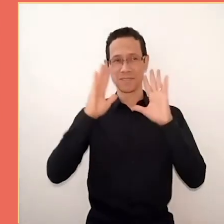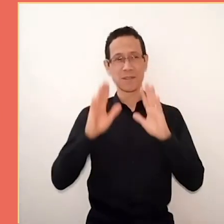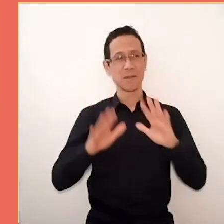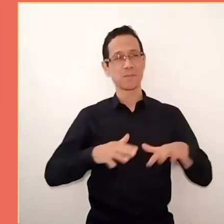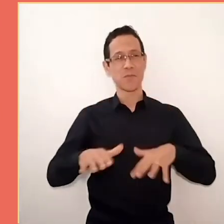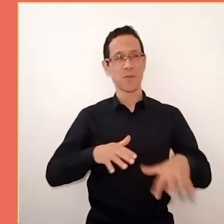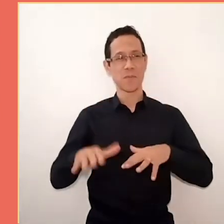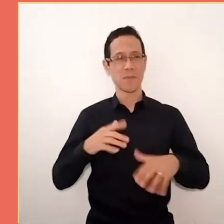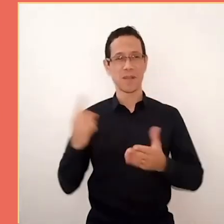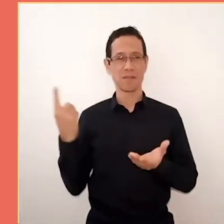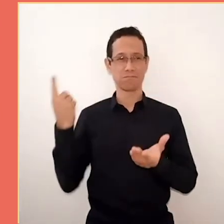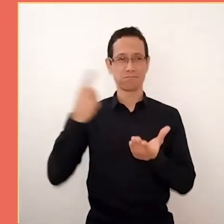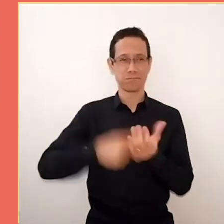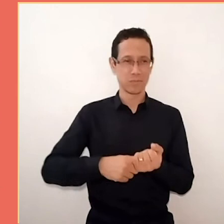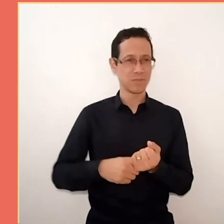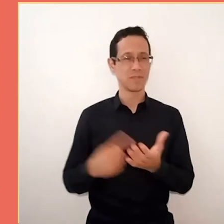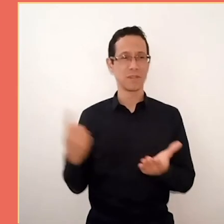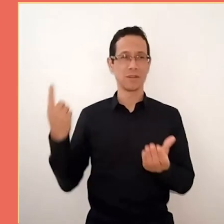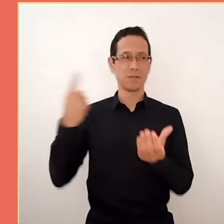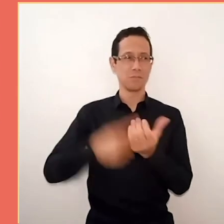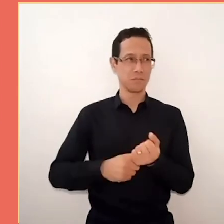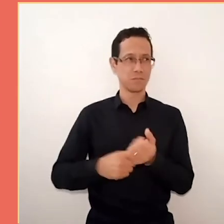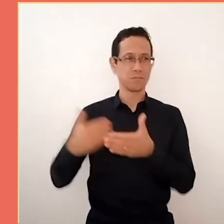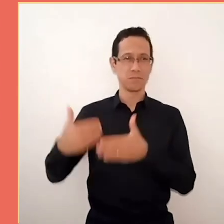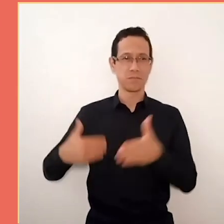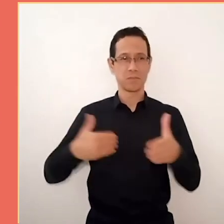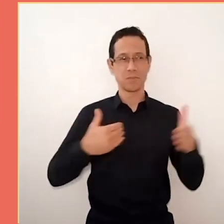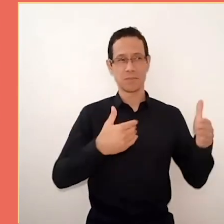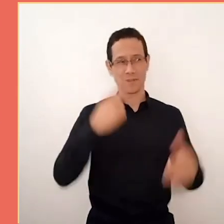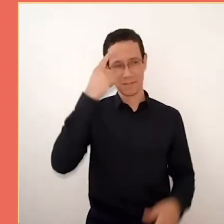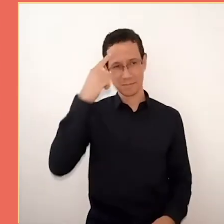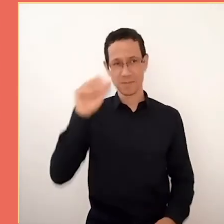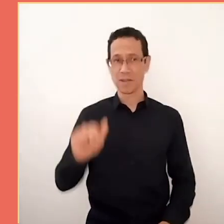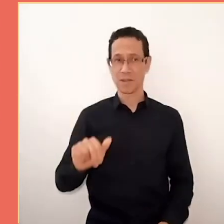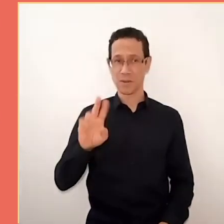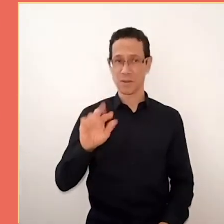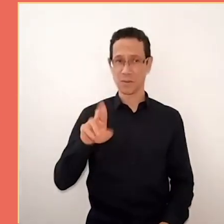nessa relação entre as duas, entre a autora, a educadora, a formadora de professores